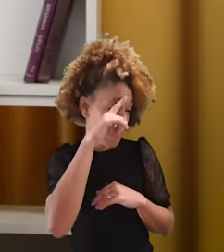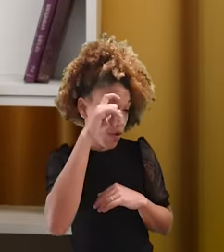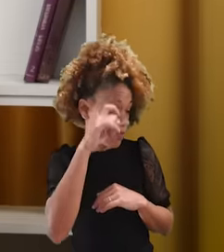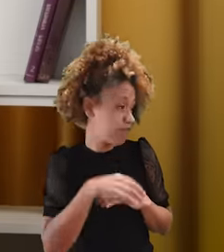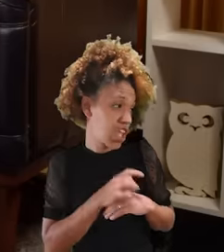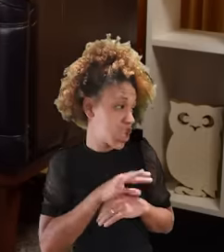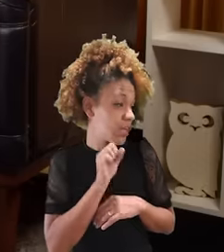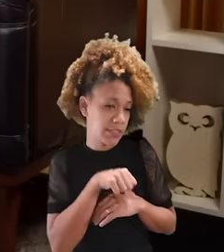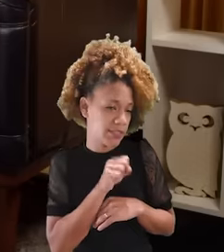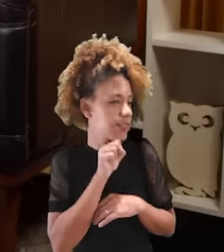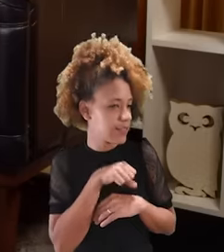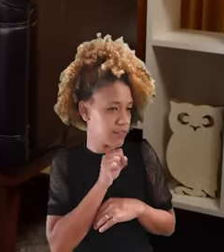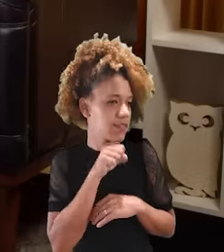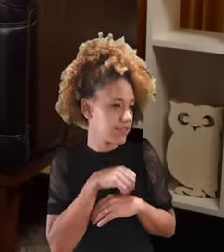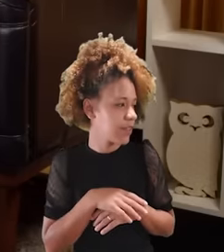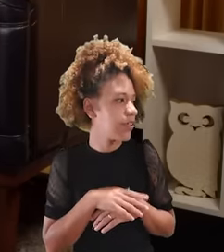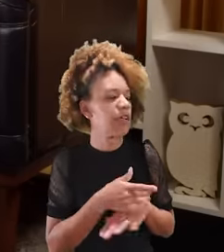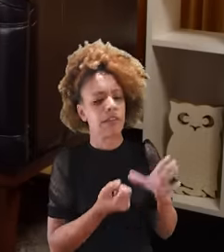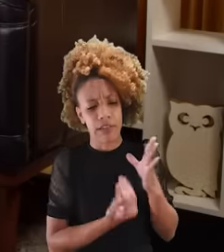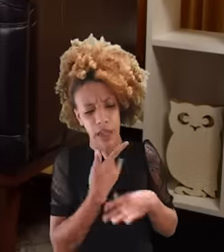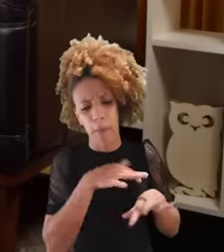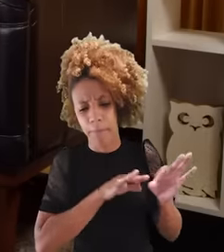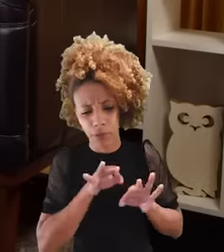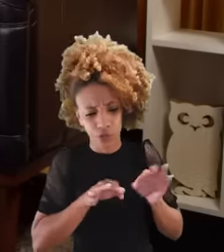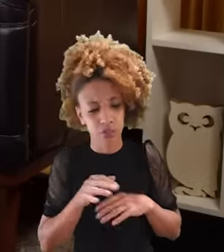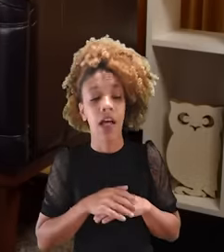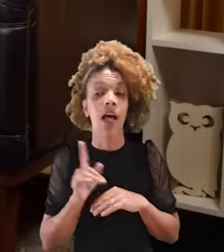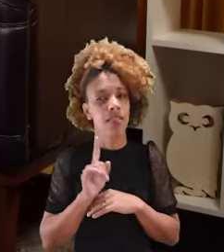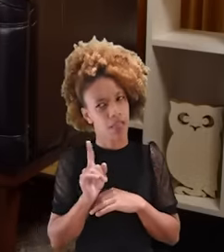muito sim o Maurício fala sim quer criar outro projeto é não não mas eu falo alguns n mas eu